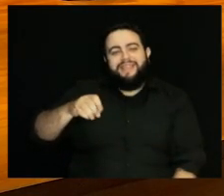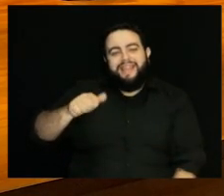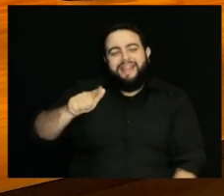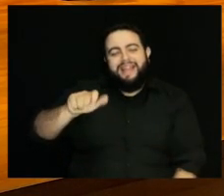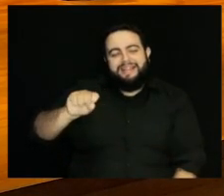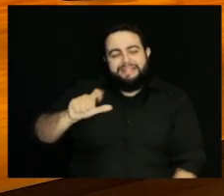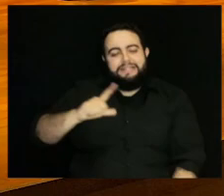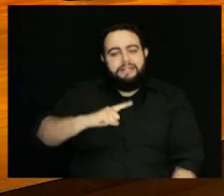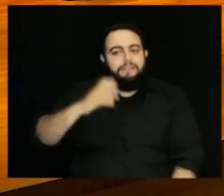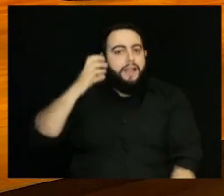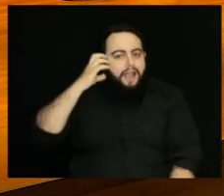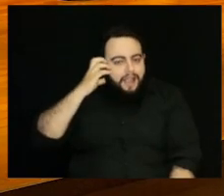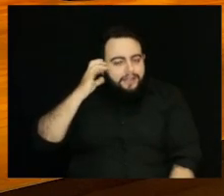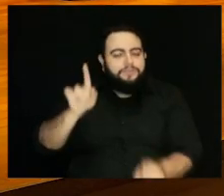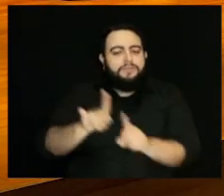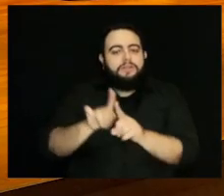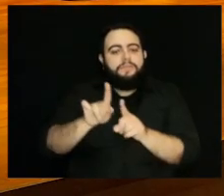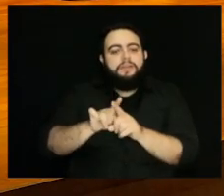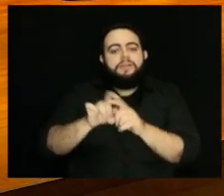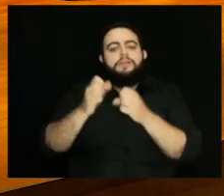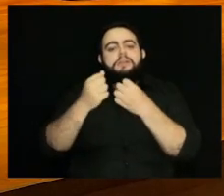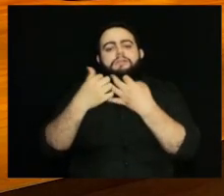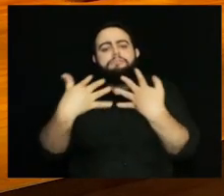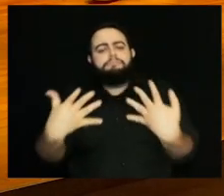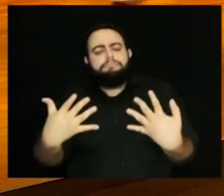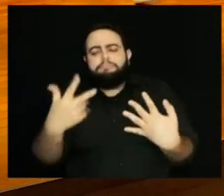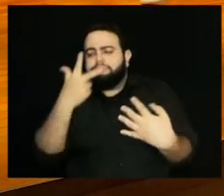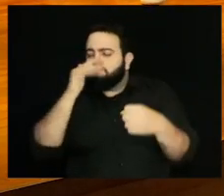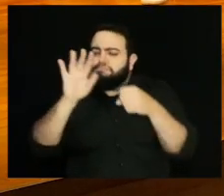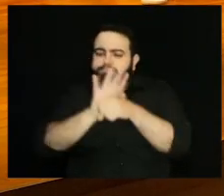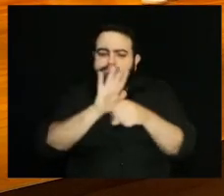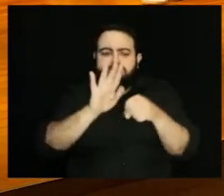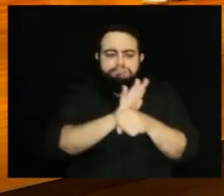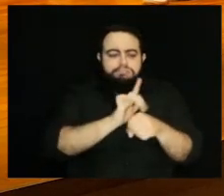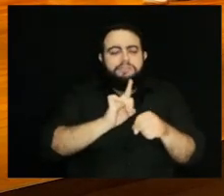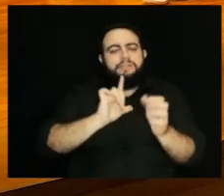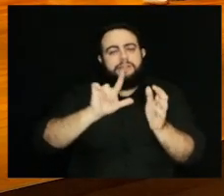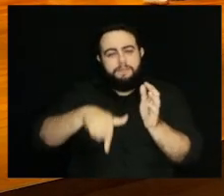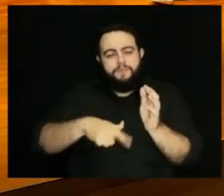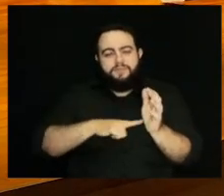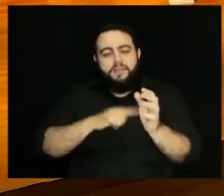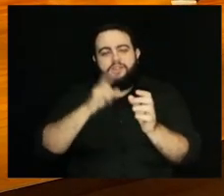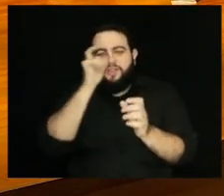Os shows deles são lotados. Logo depois eles vão ter música na novela né, e o Hermes Aquino vai